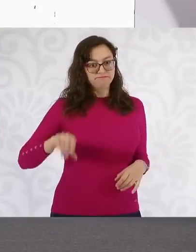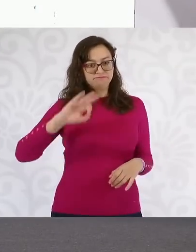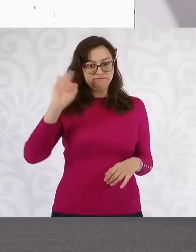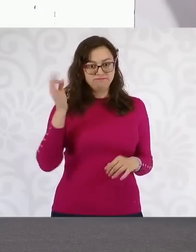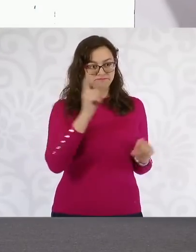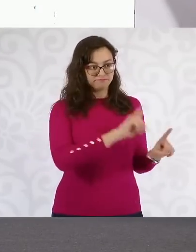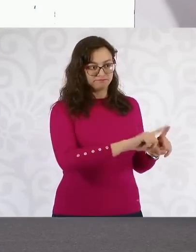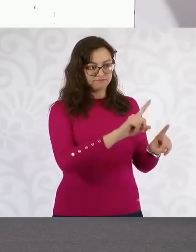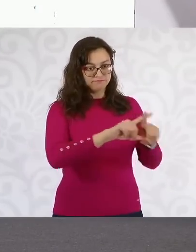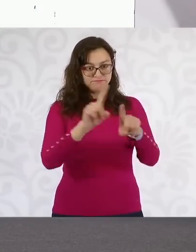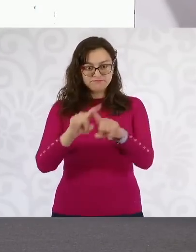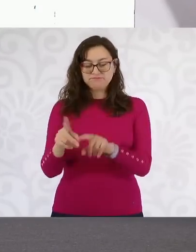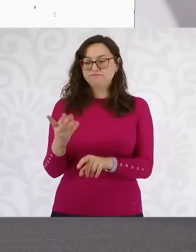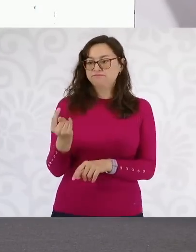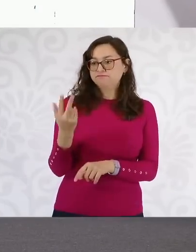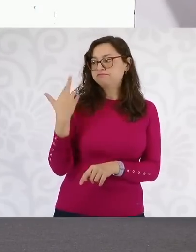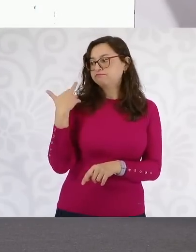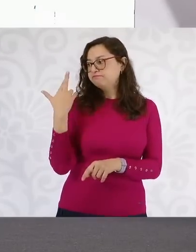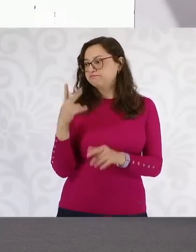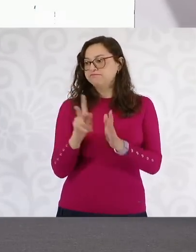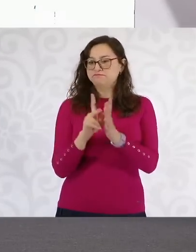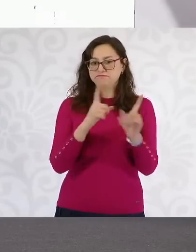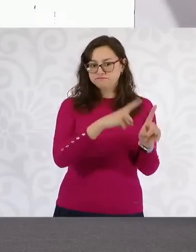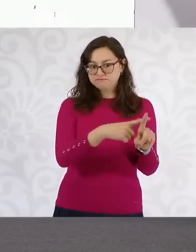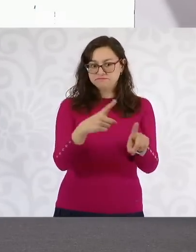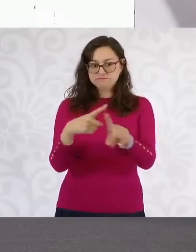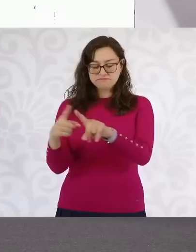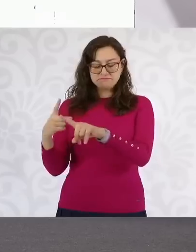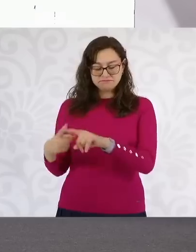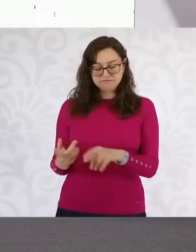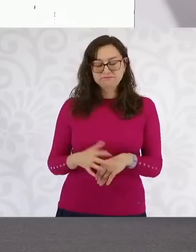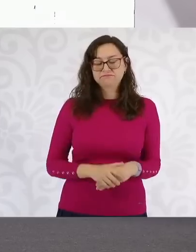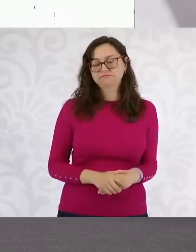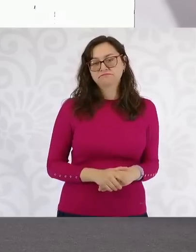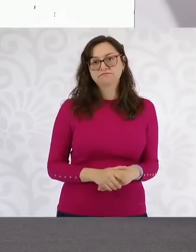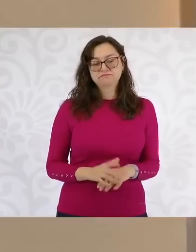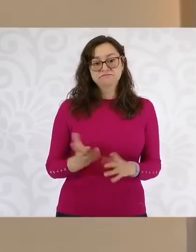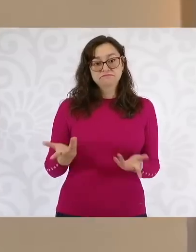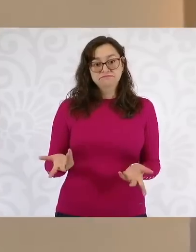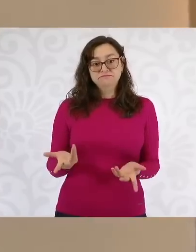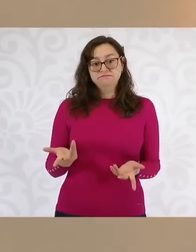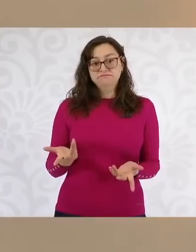un saludo de la doctora Edna Vega quien en este momento está representando a México en